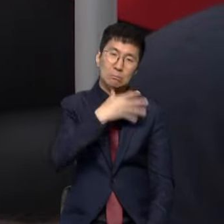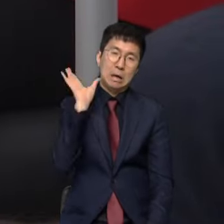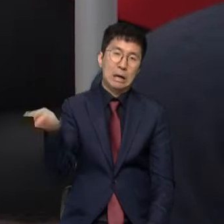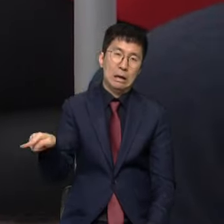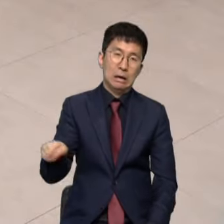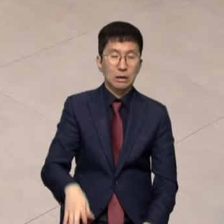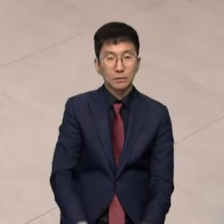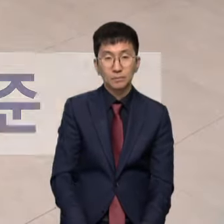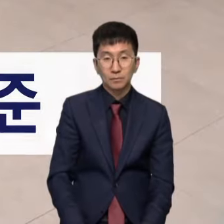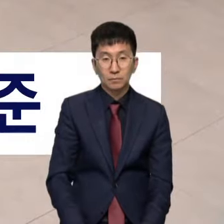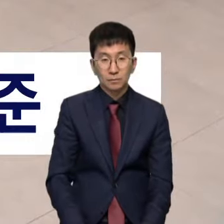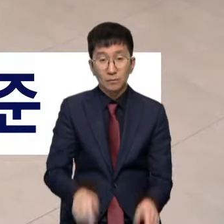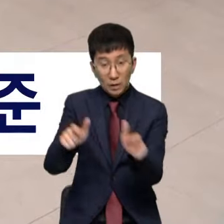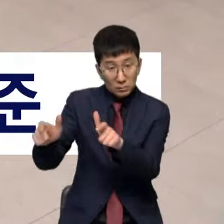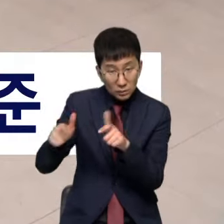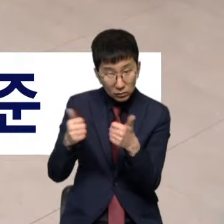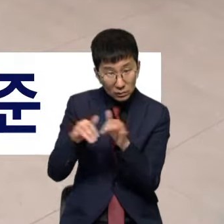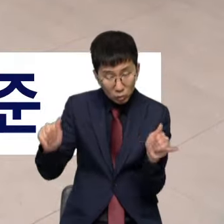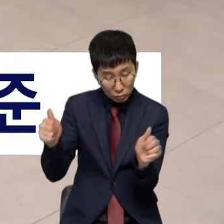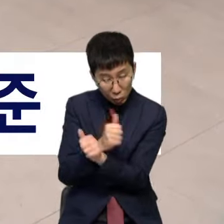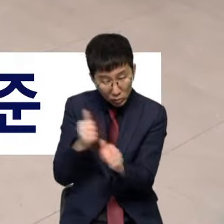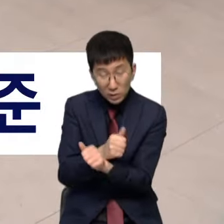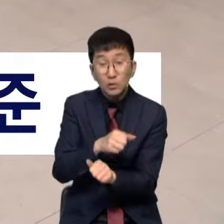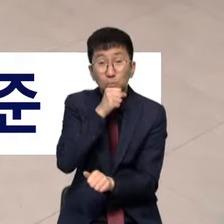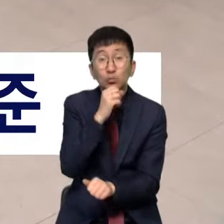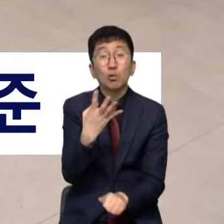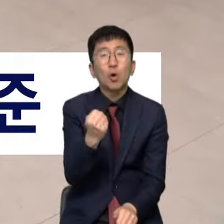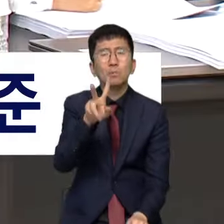지역구 현역 의원 교체율도 현재까지 23%에 불과합니다.